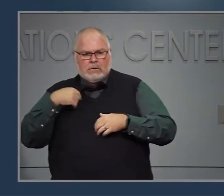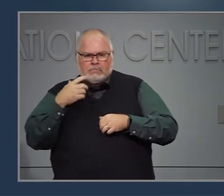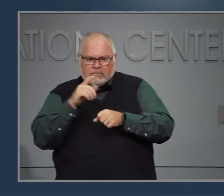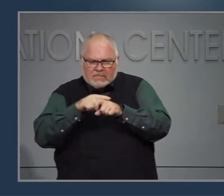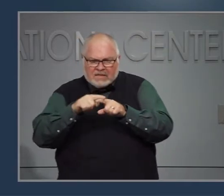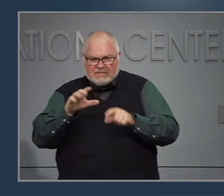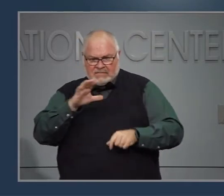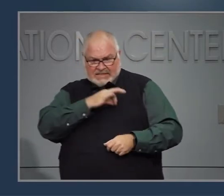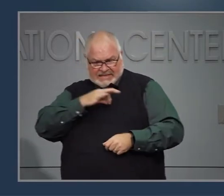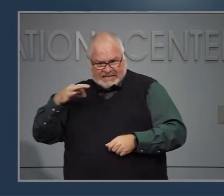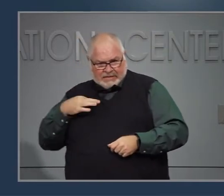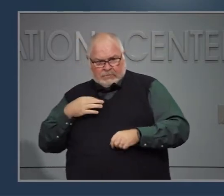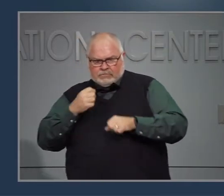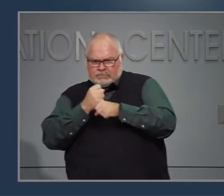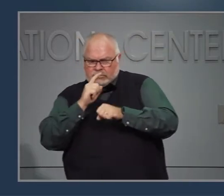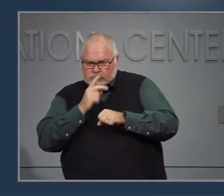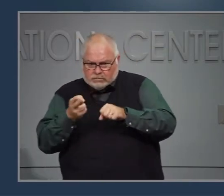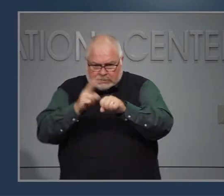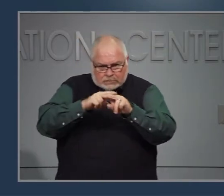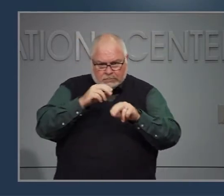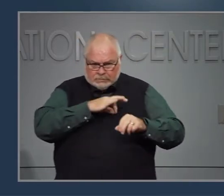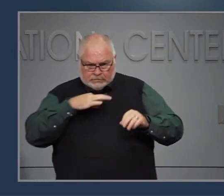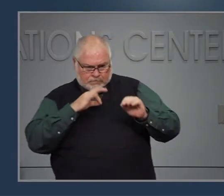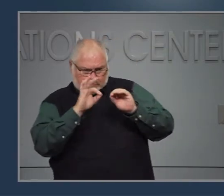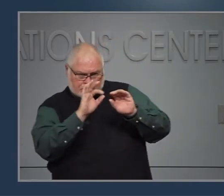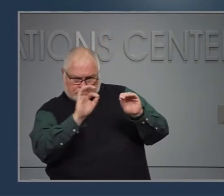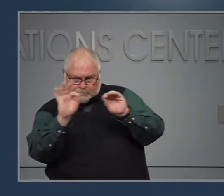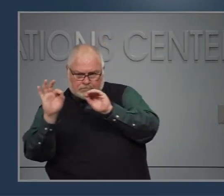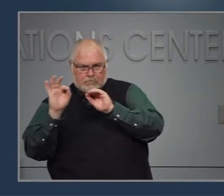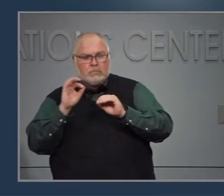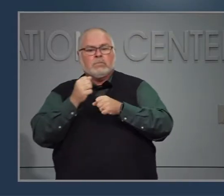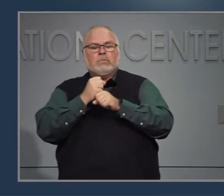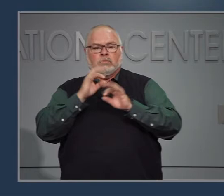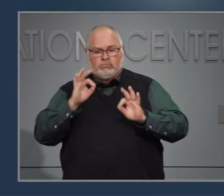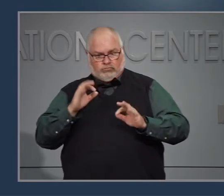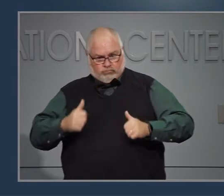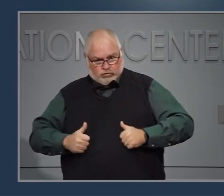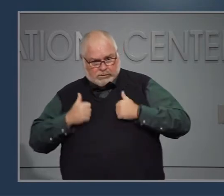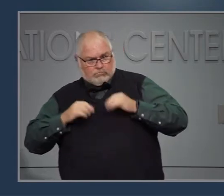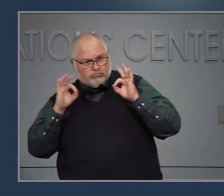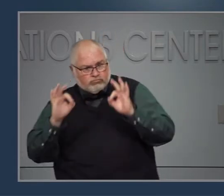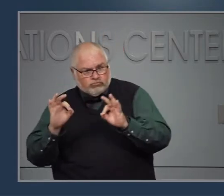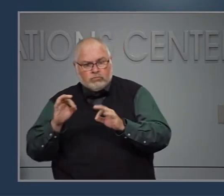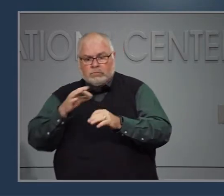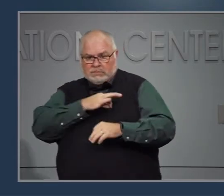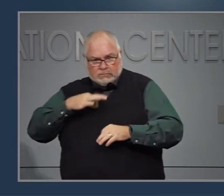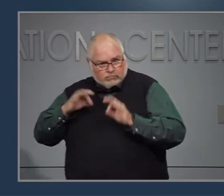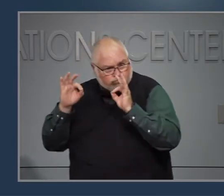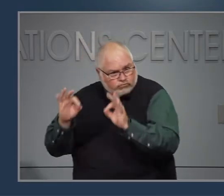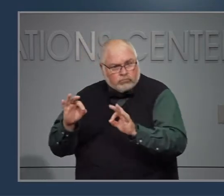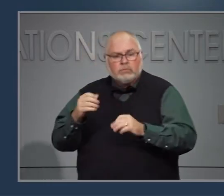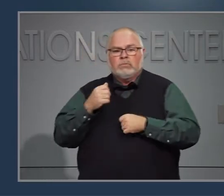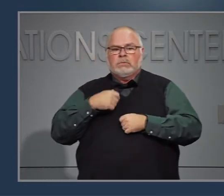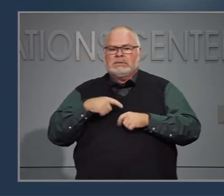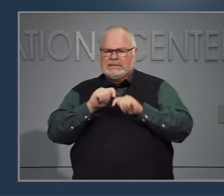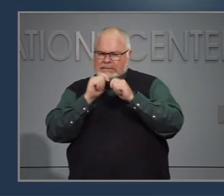necesita para cuidar de sus residentes y responder a cualquier, no ti. Nuestro equipo ha ayudado con la escasez de personal.